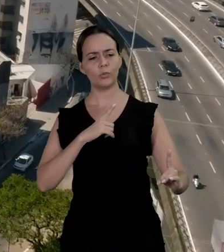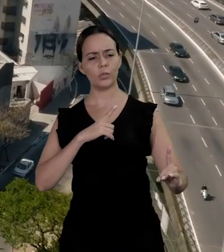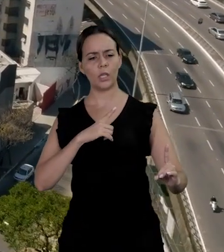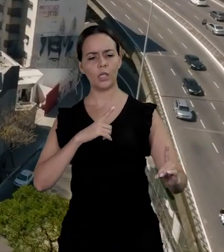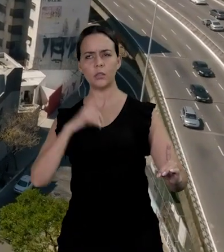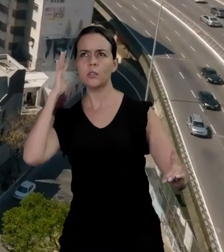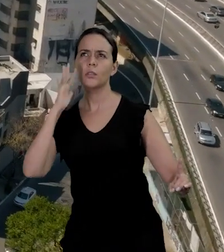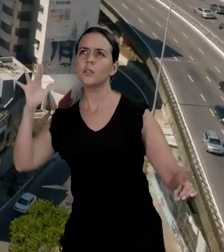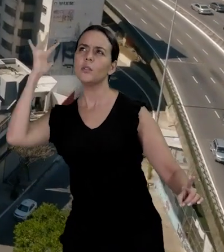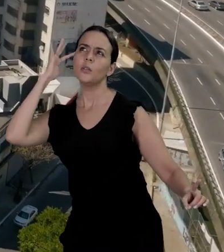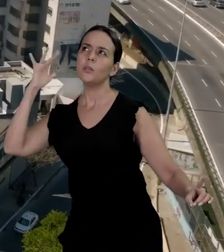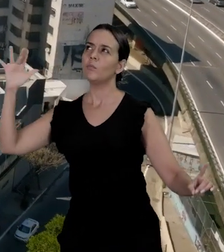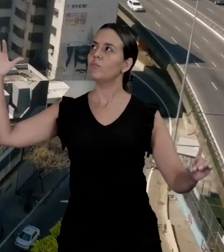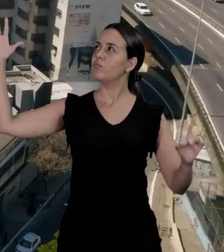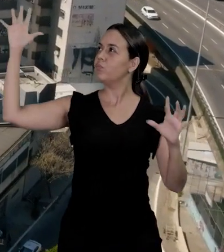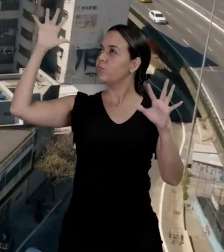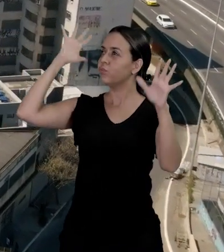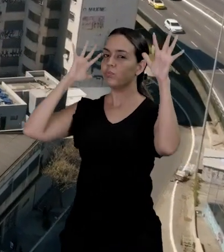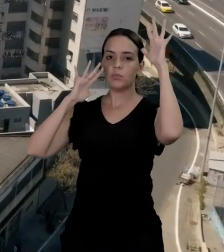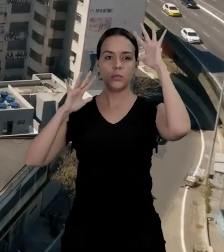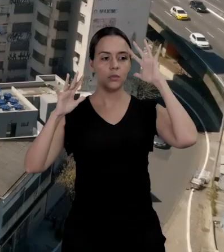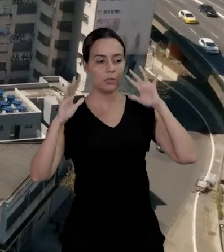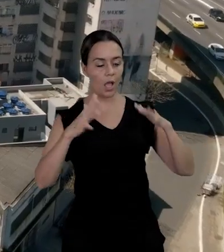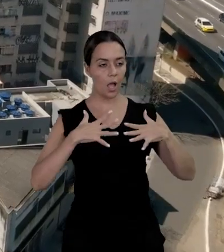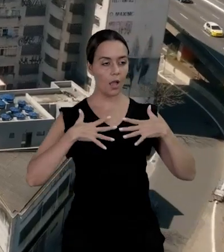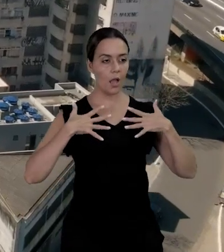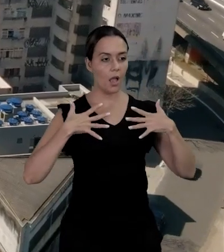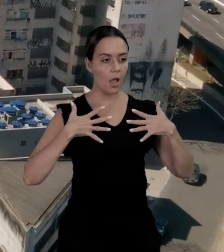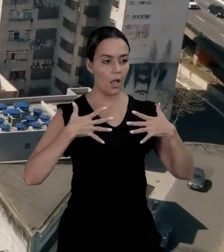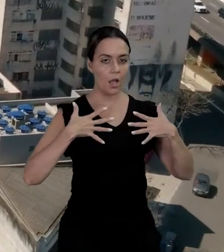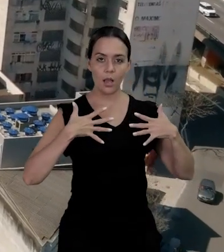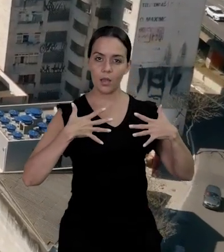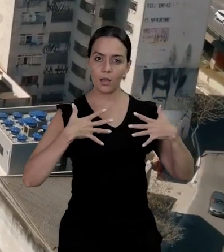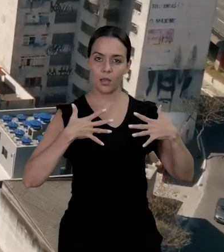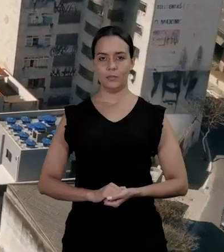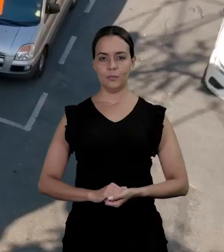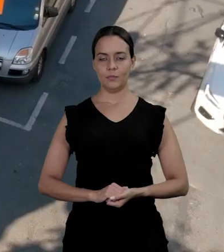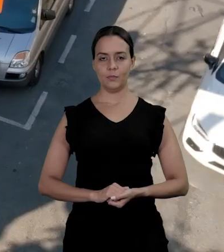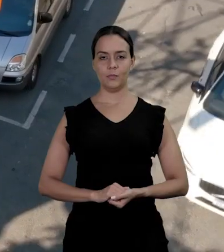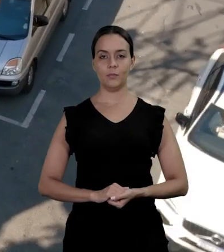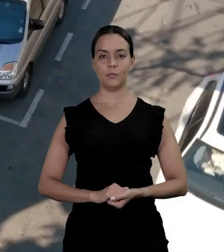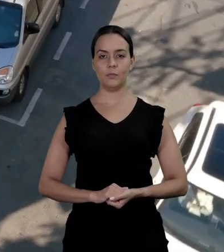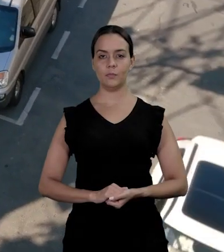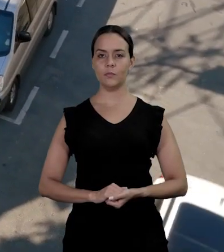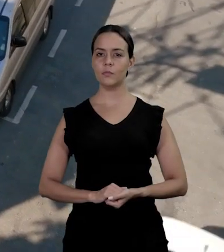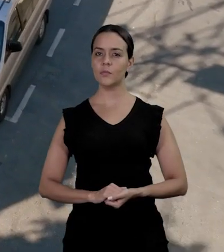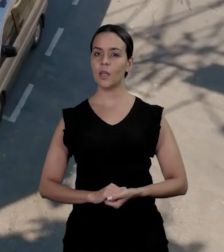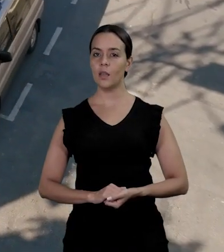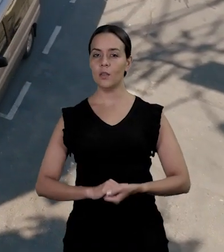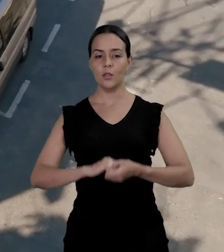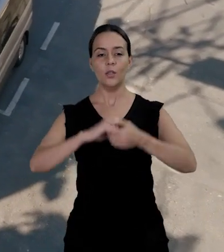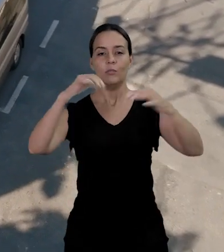A alucinação, escolhida como principal meio dramático. Nós queremos chegar a isso.